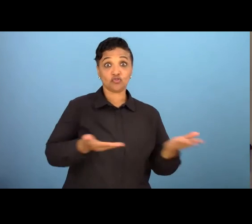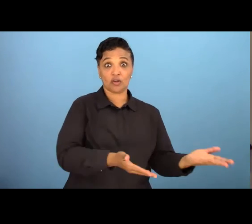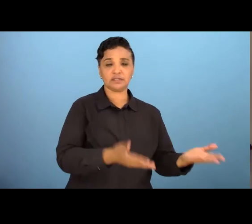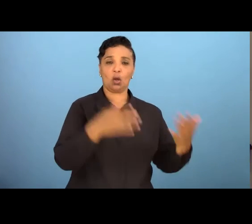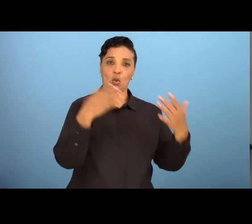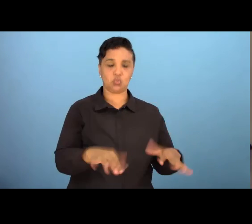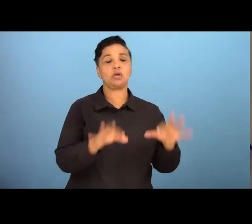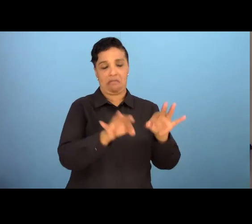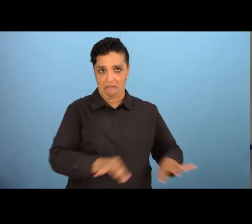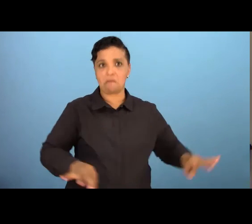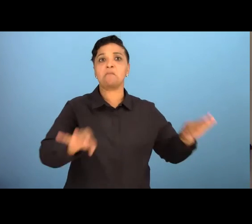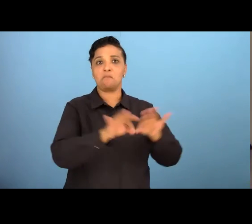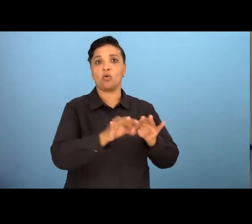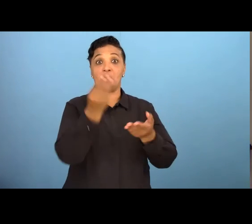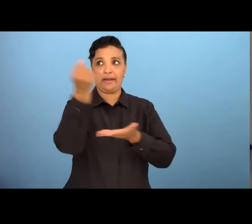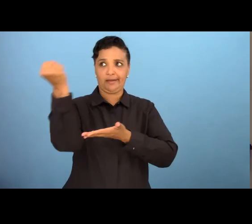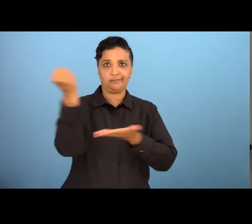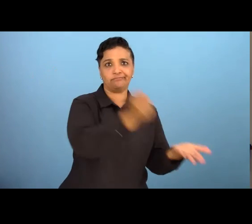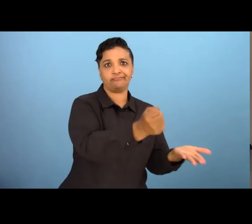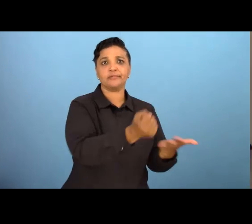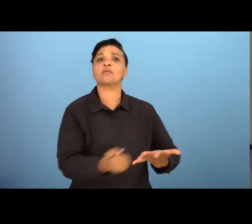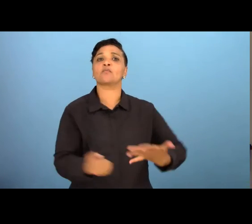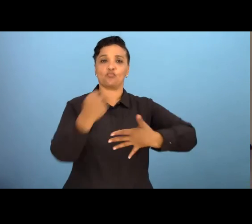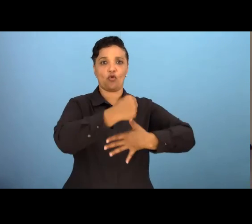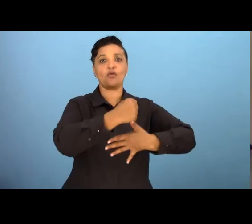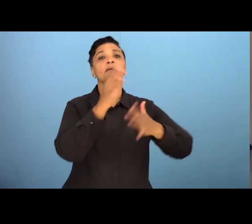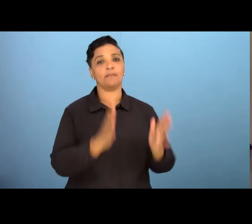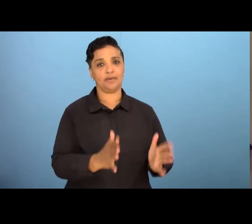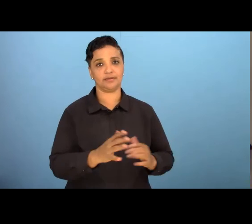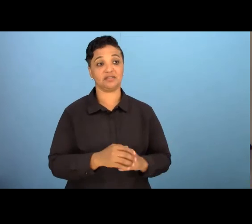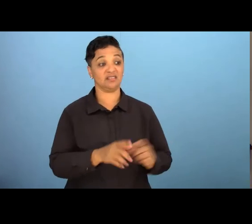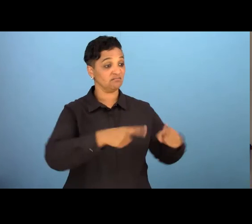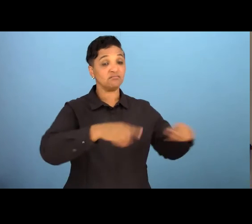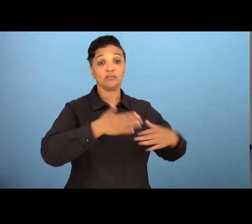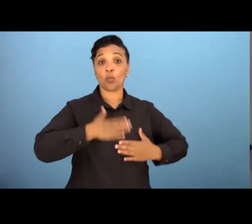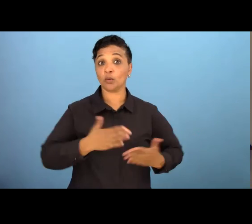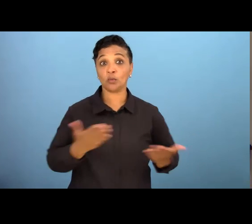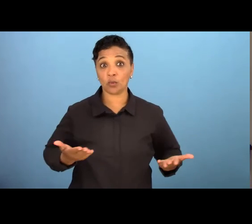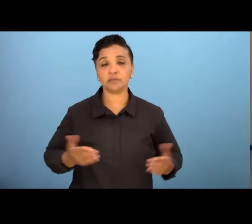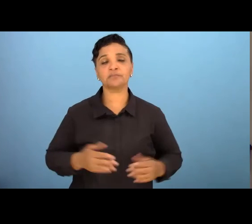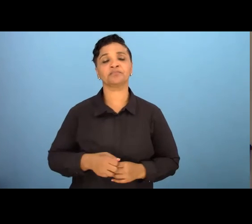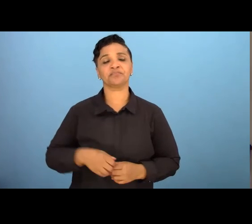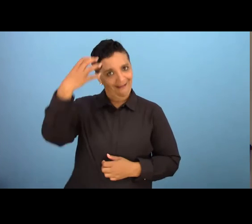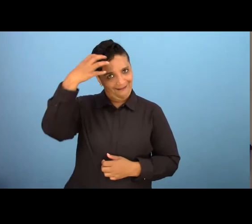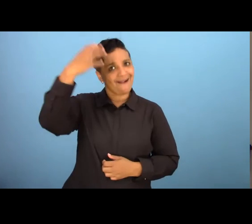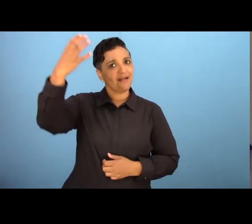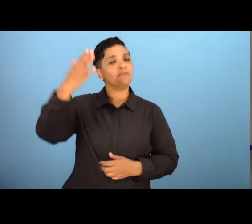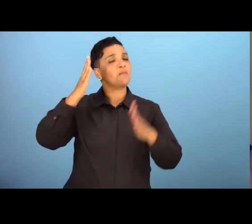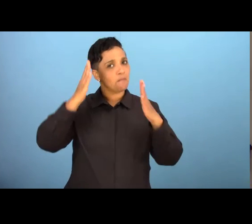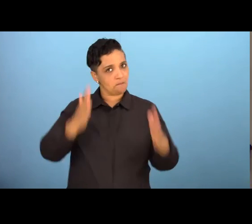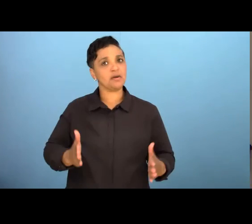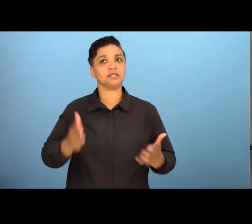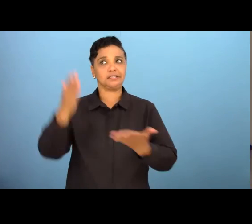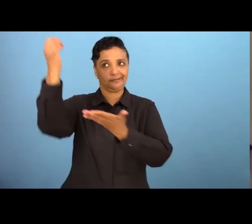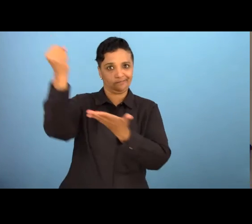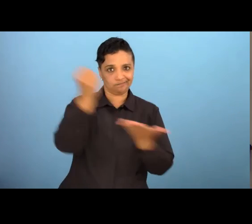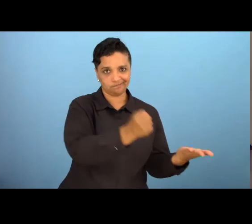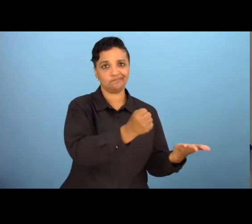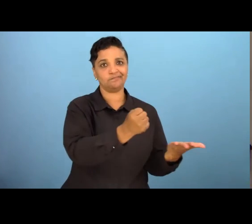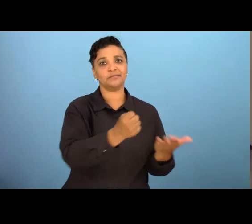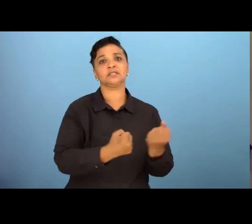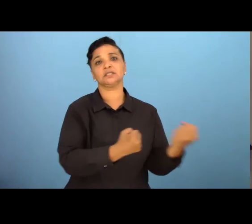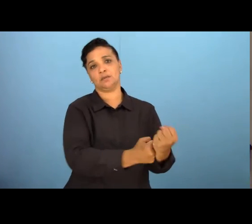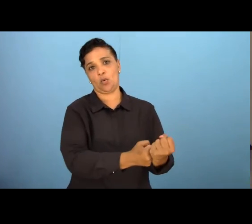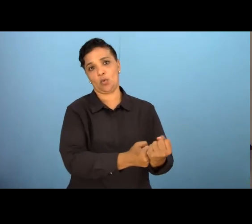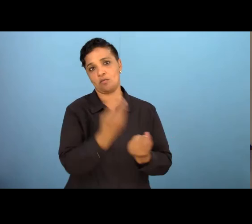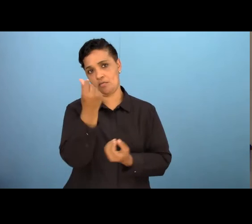personas que abogan por las personas con discapacidad, por lo que su supervivencia es